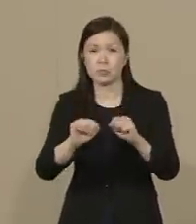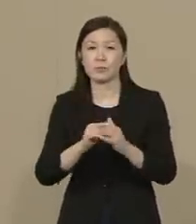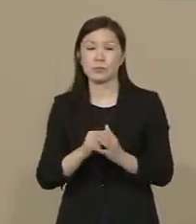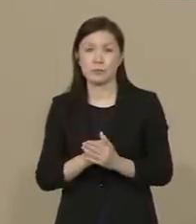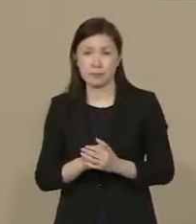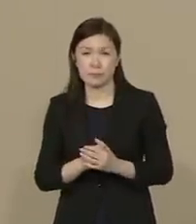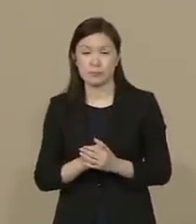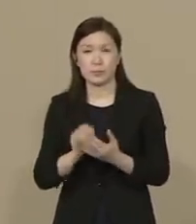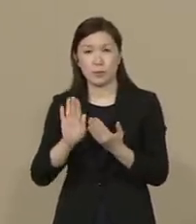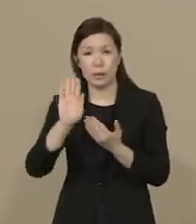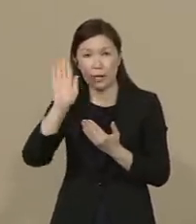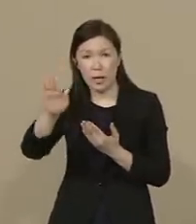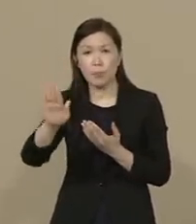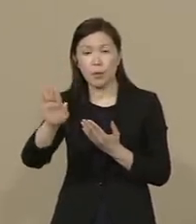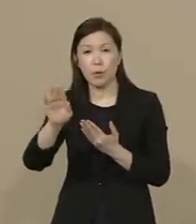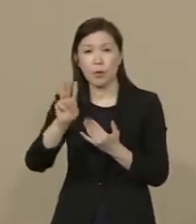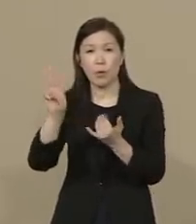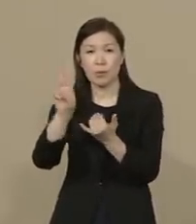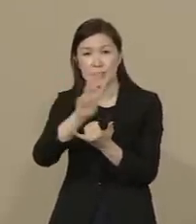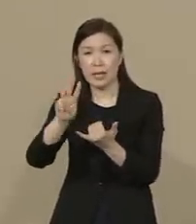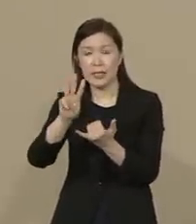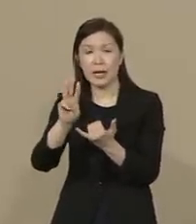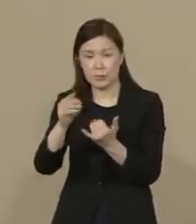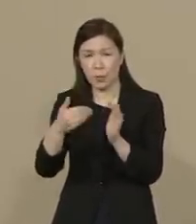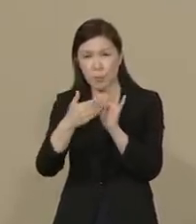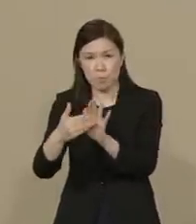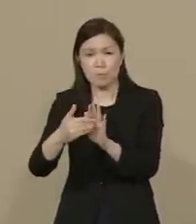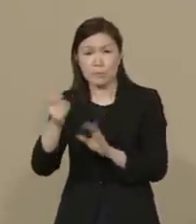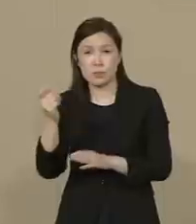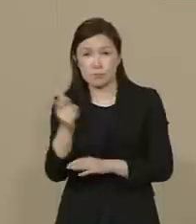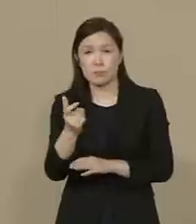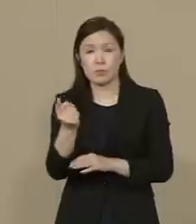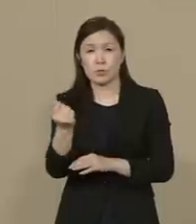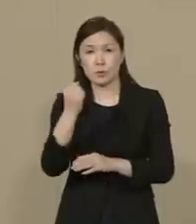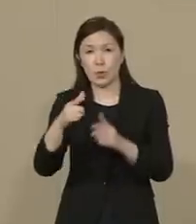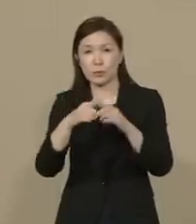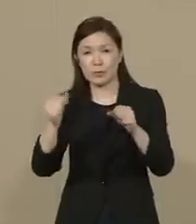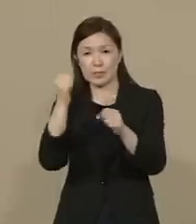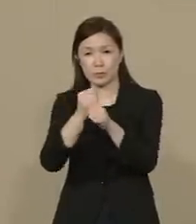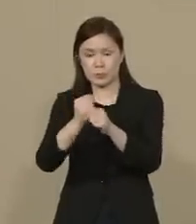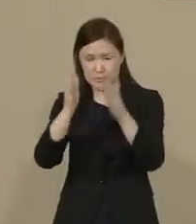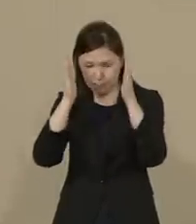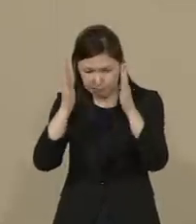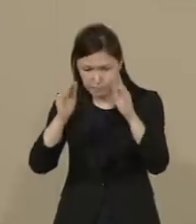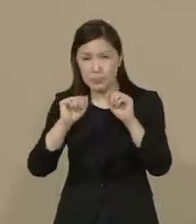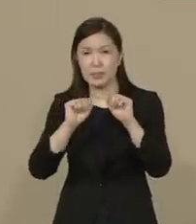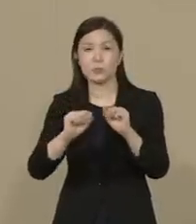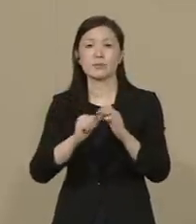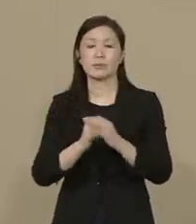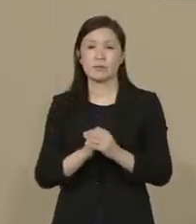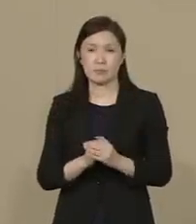これからも 災害に強い国づくりへ 党を挙げて取り組みます